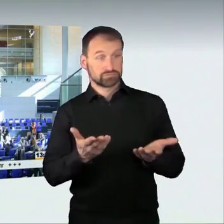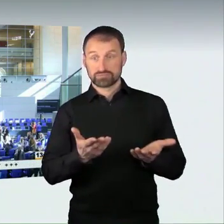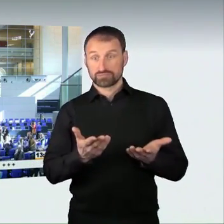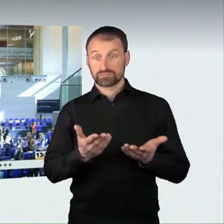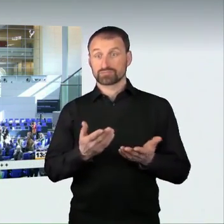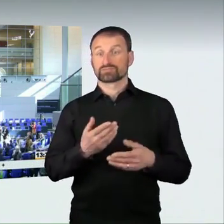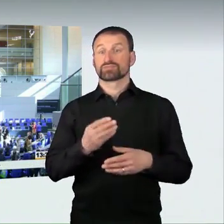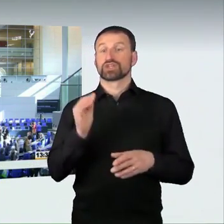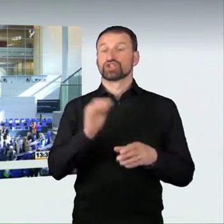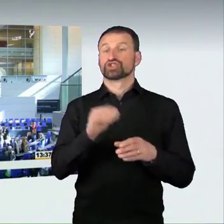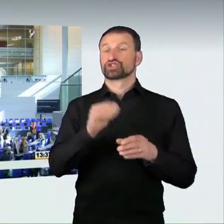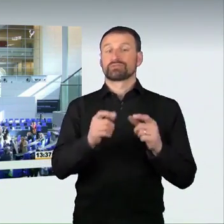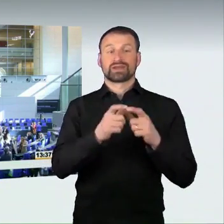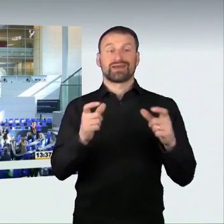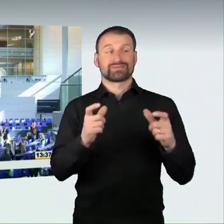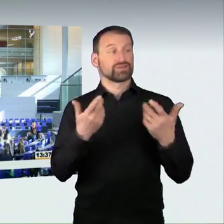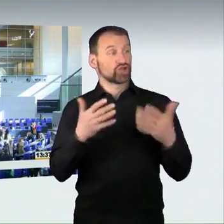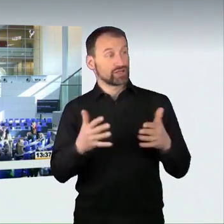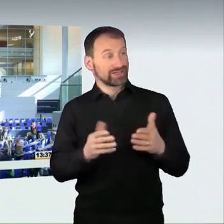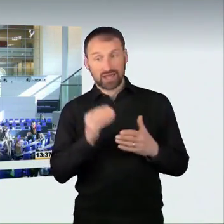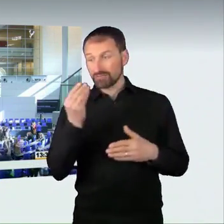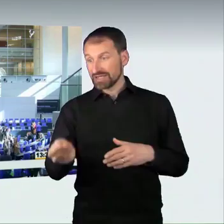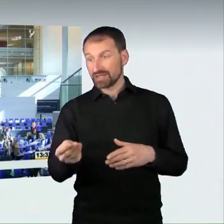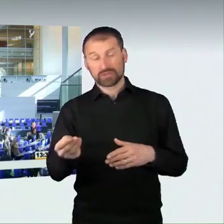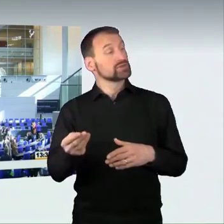Wer hat seine Stimmkarte noch nicht abgegeben?